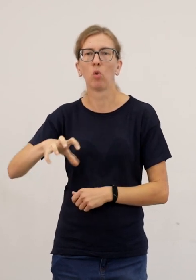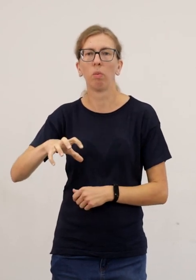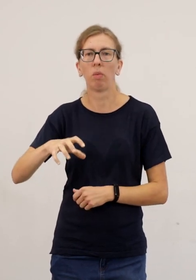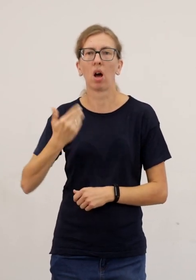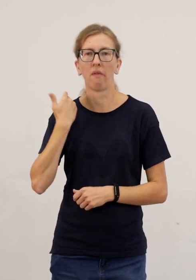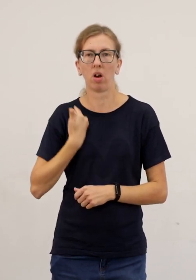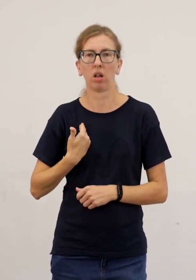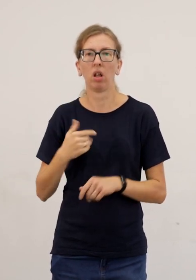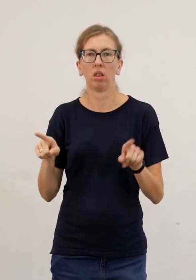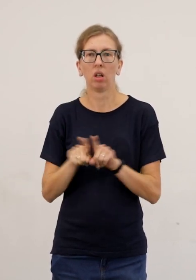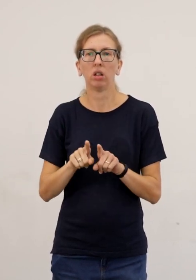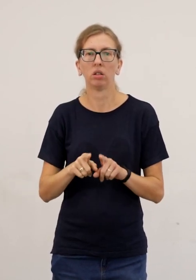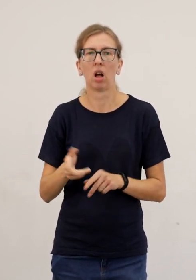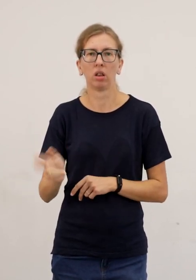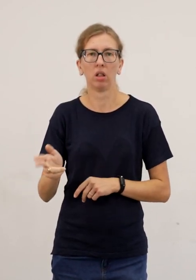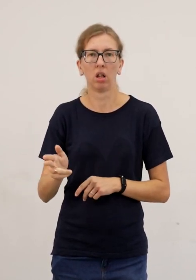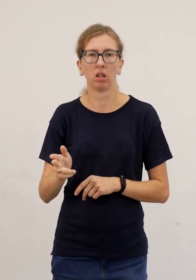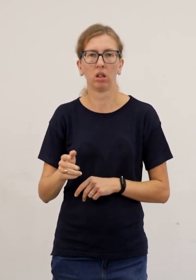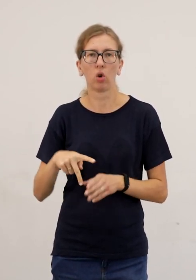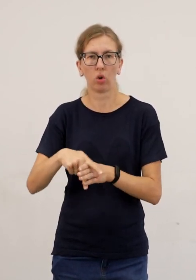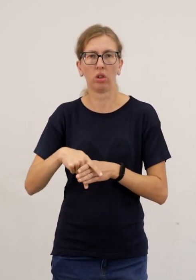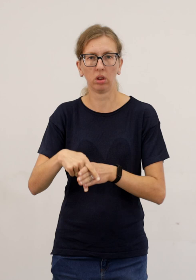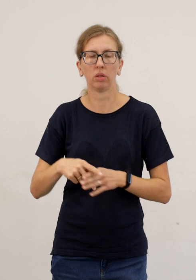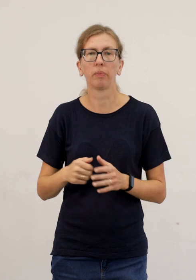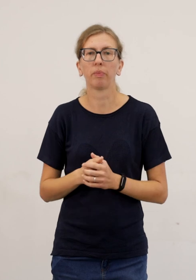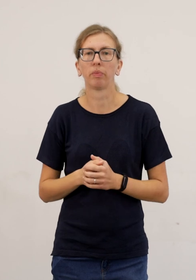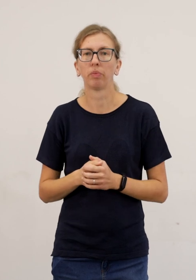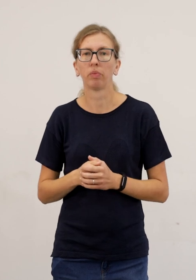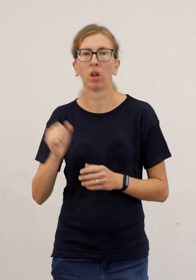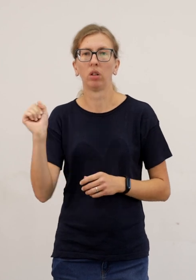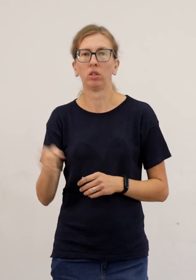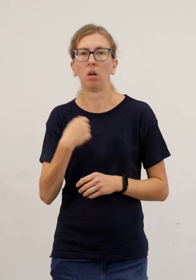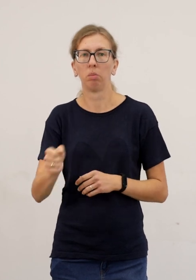Zanim szable trafiły do żołnierzy były poddawane odpowiednim testom.